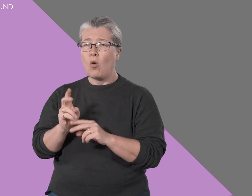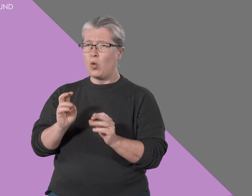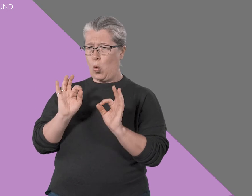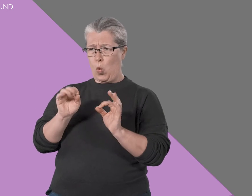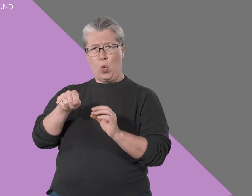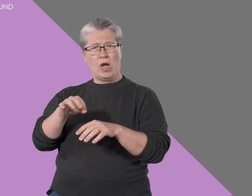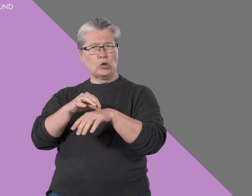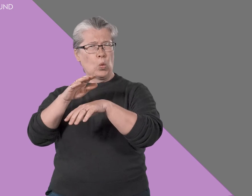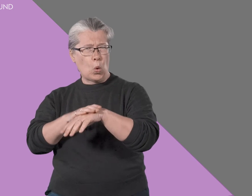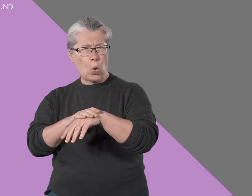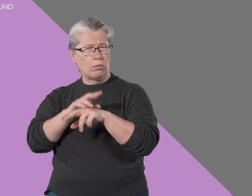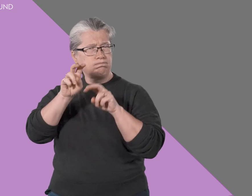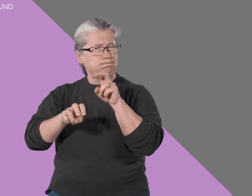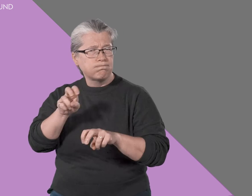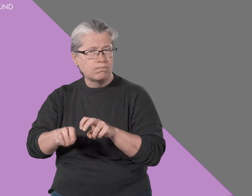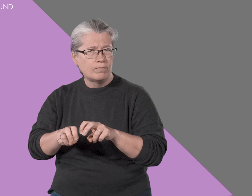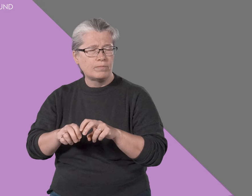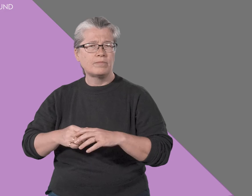och undersökningar av sjukdomen.